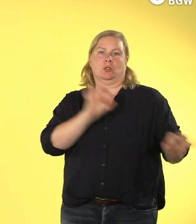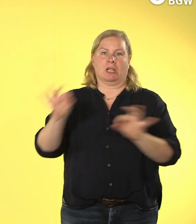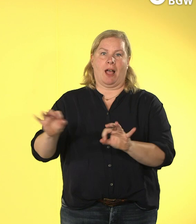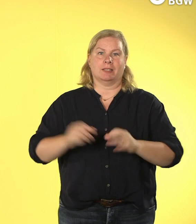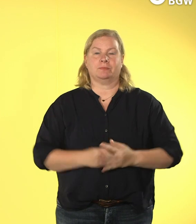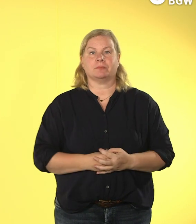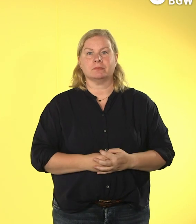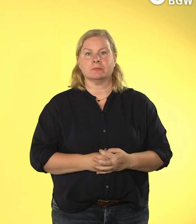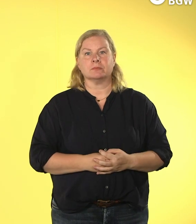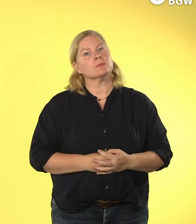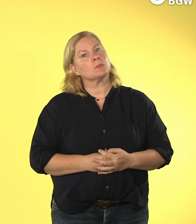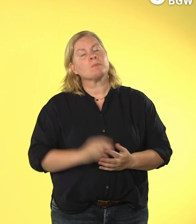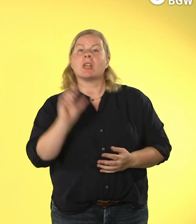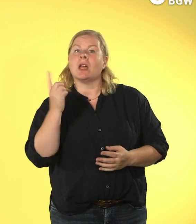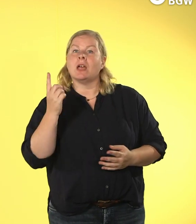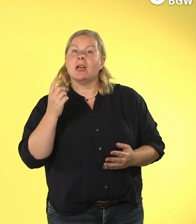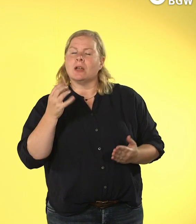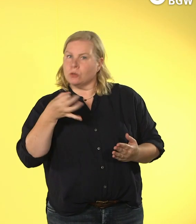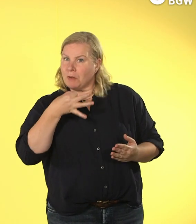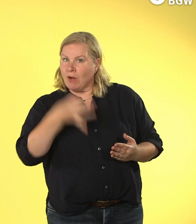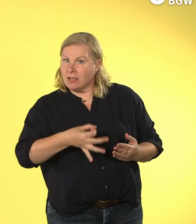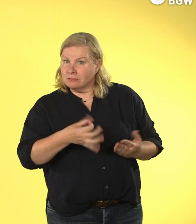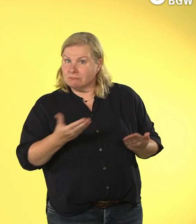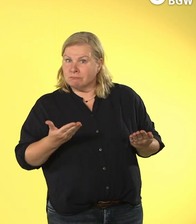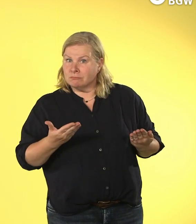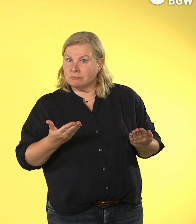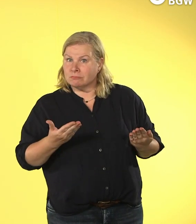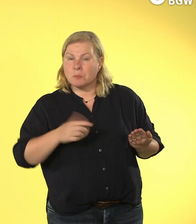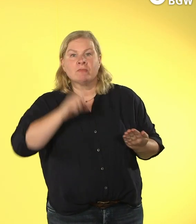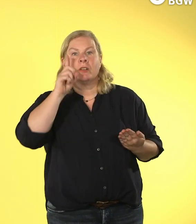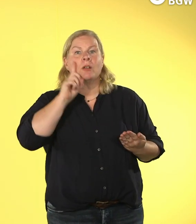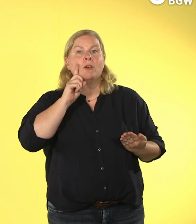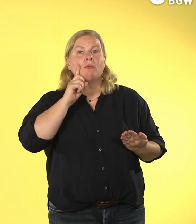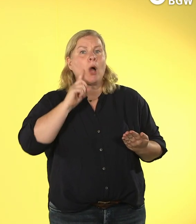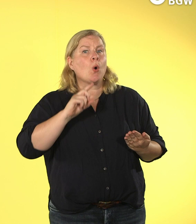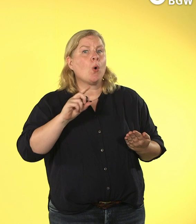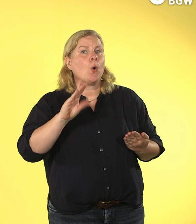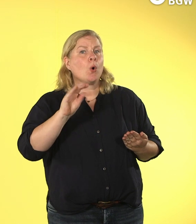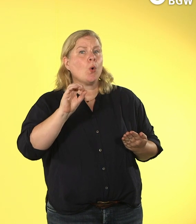Meine Rückfrage an Frau Cowan, bevor ich mich verabschiede,